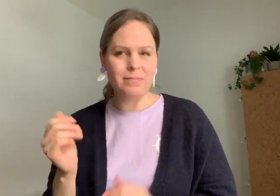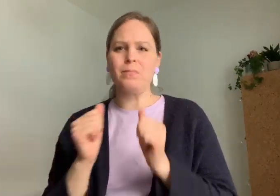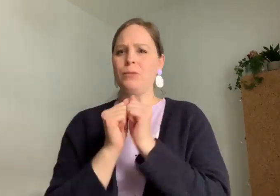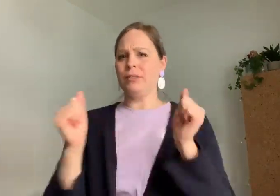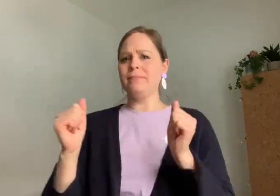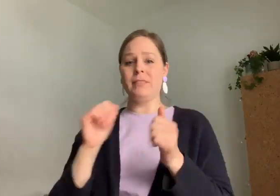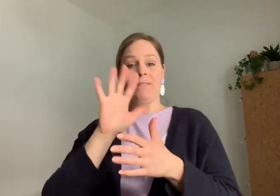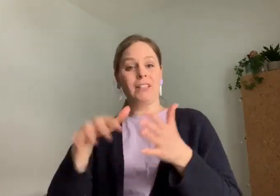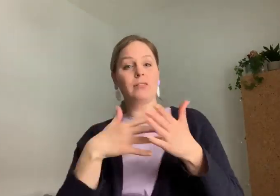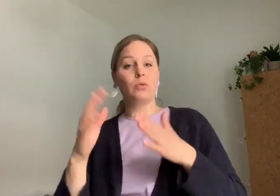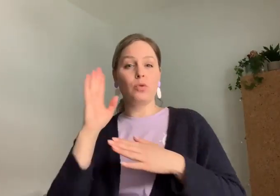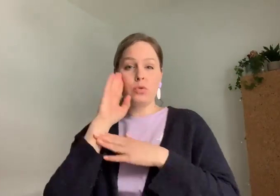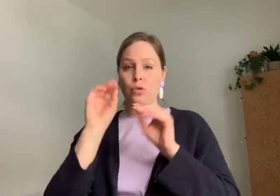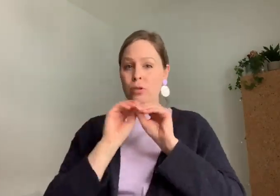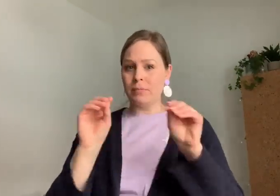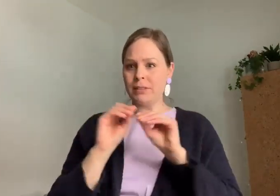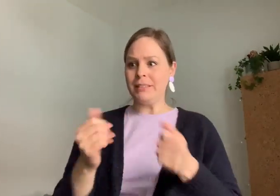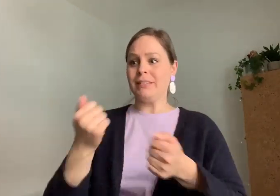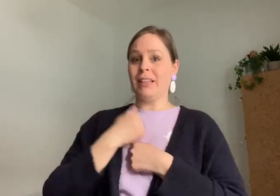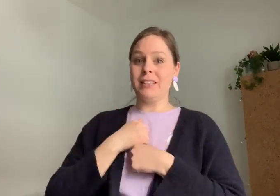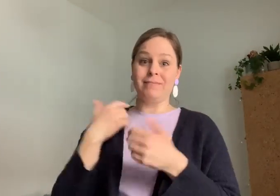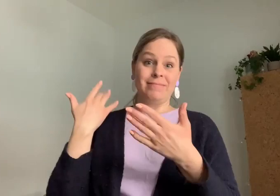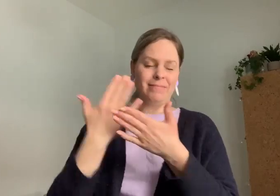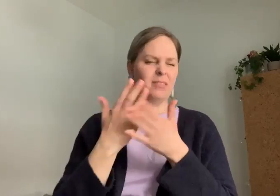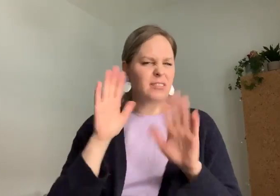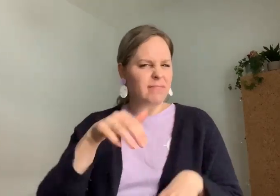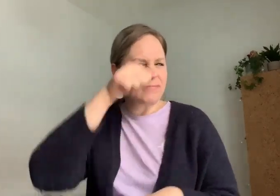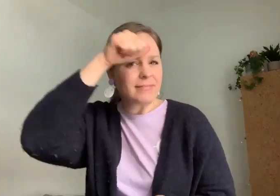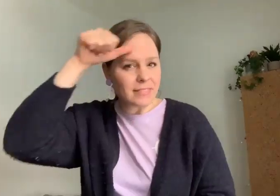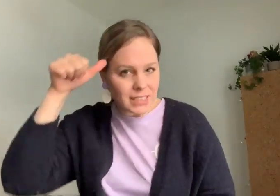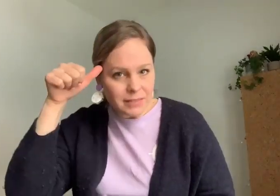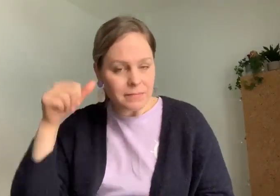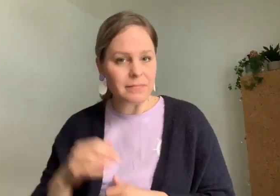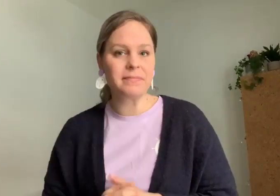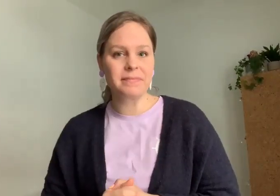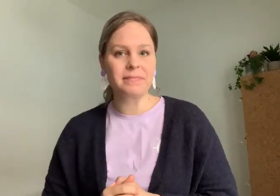mutta viittomakielen kotiopetuksen saaminen on ollut vaikeaa.